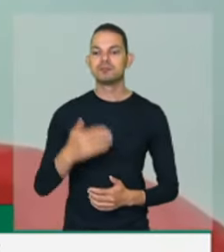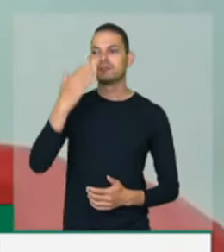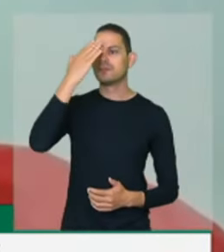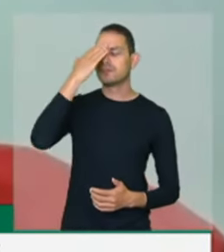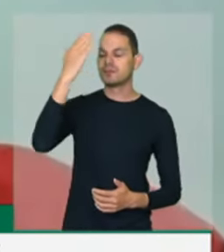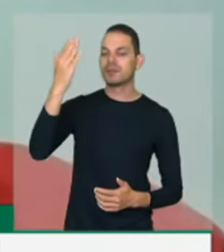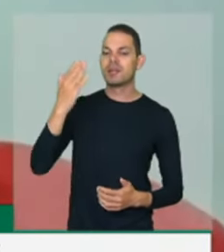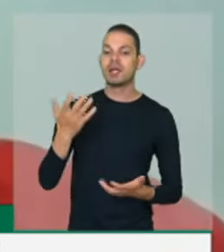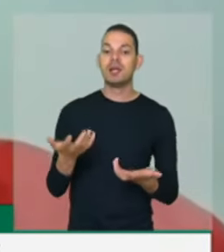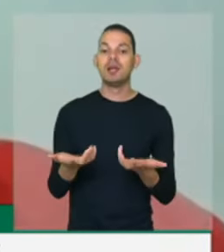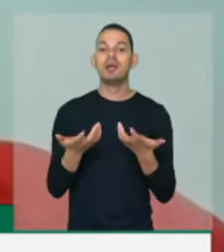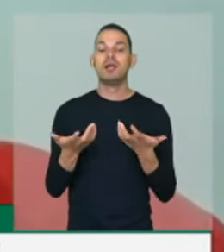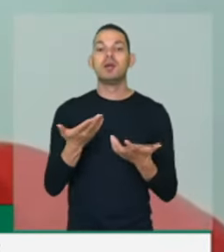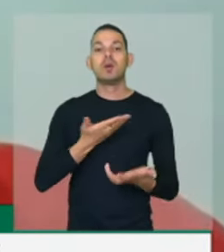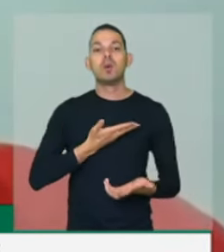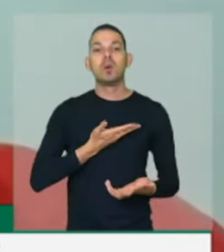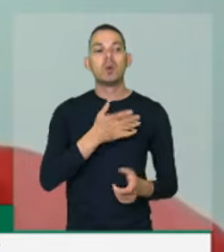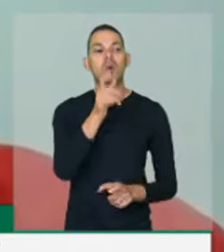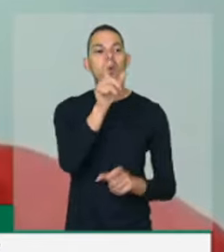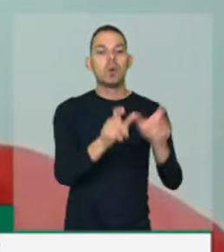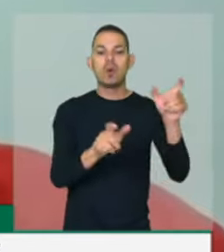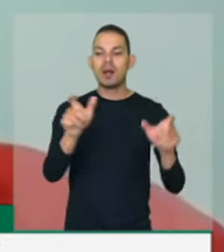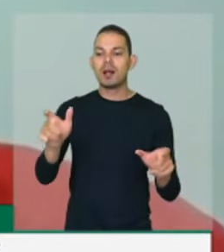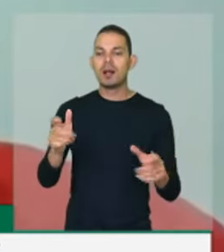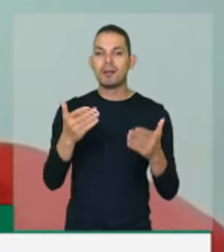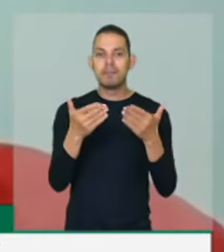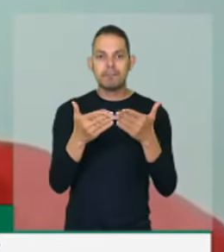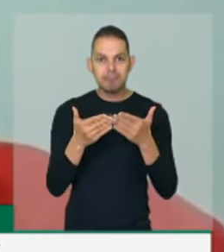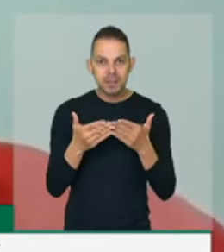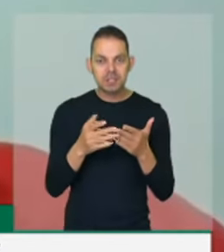PEDIR AOS COLEGAS QUE LESSEM OS PROPLOS QUE ESTÃO EM VOTAÇÃO E LESSEM OS DESTAQUES QUE ESTÃO EM